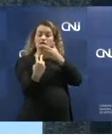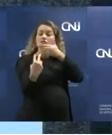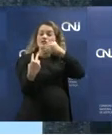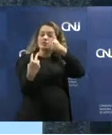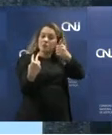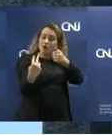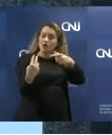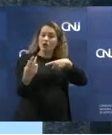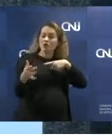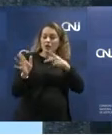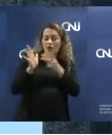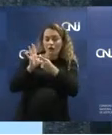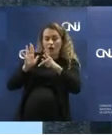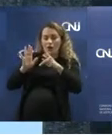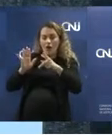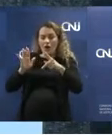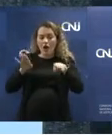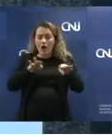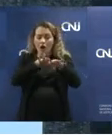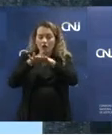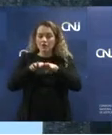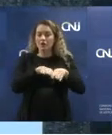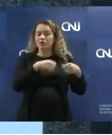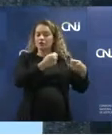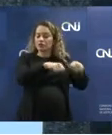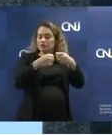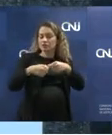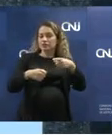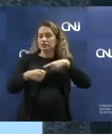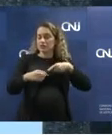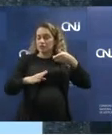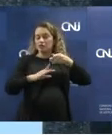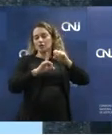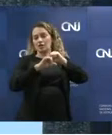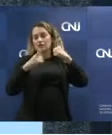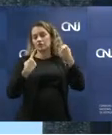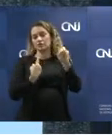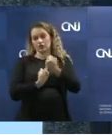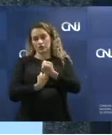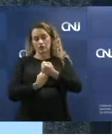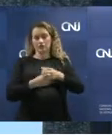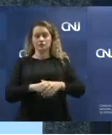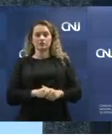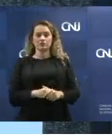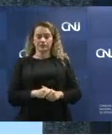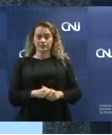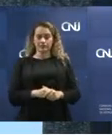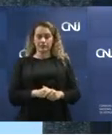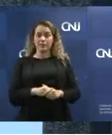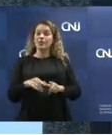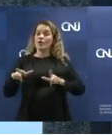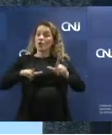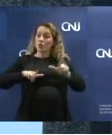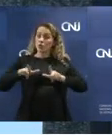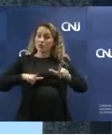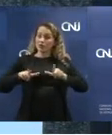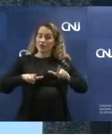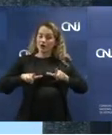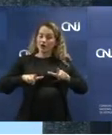com as necessidades da sociedade contemporânea. O trabalho dedicado a nossas equipes